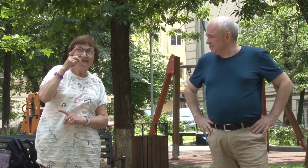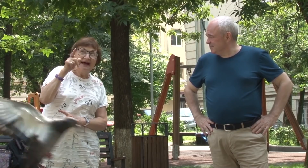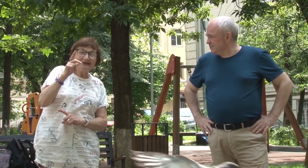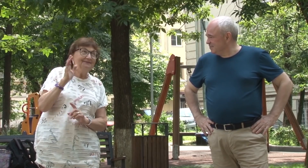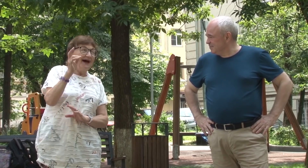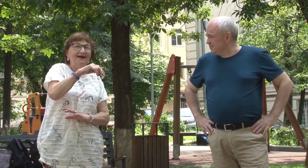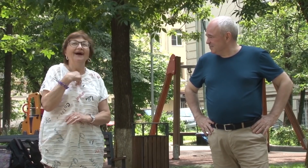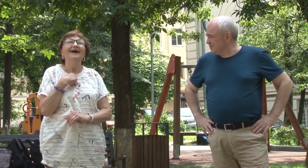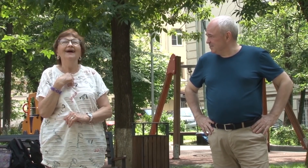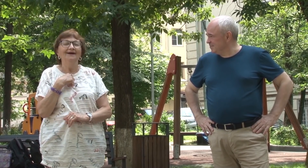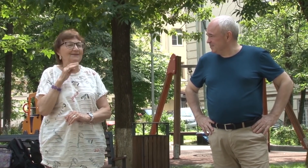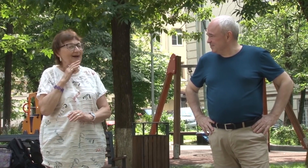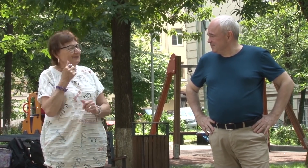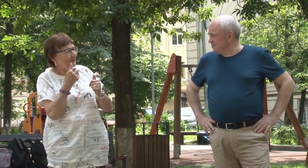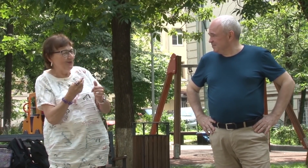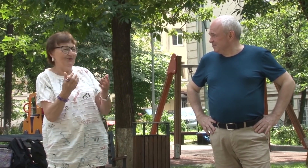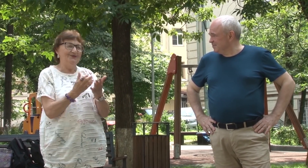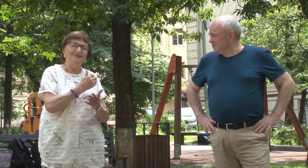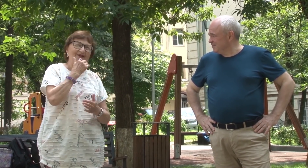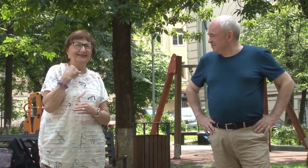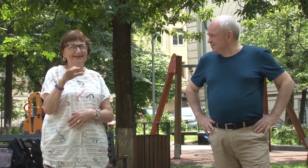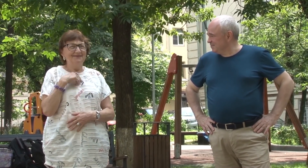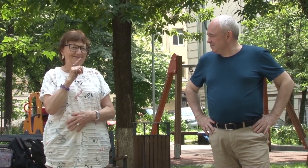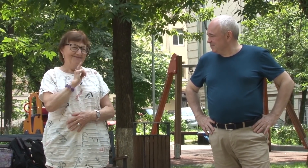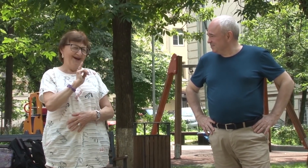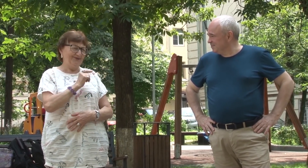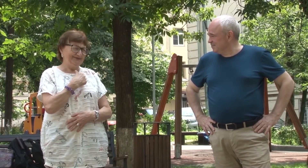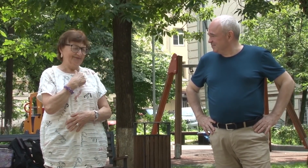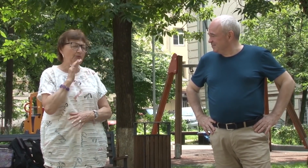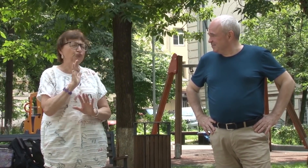Если мама приходила в хорошем настроении, я просила на мороженое.